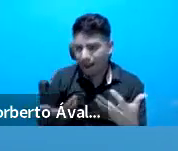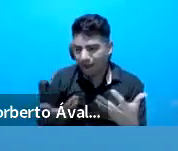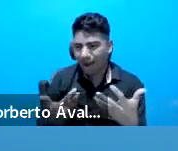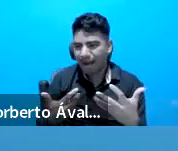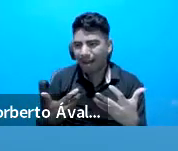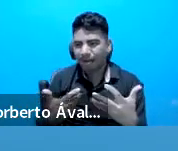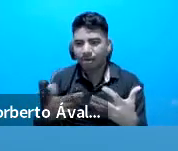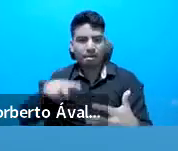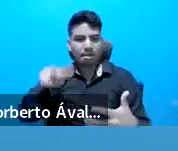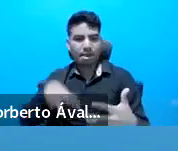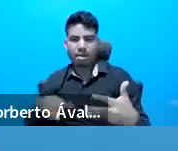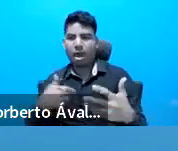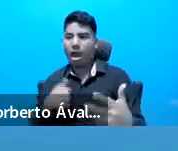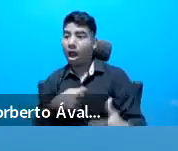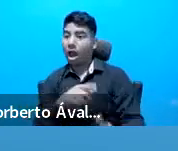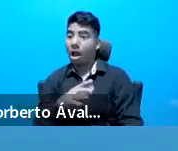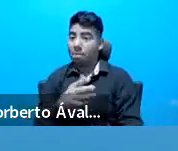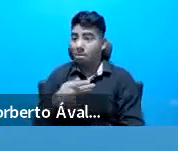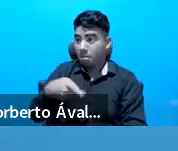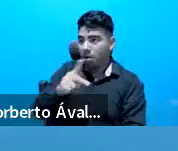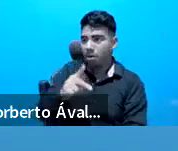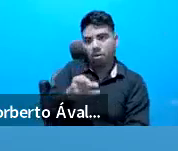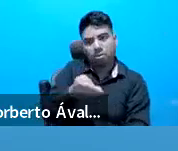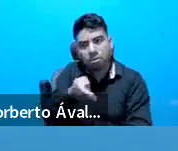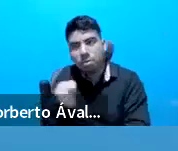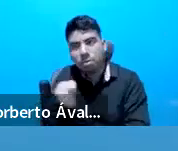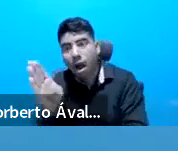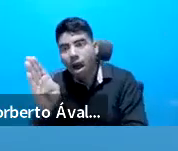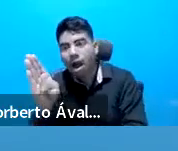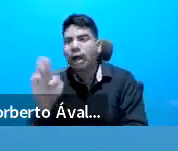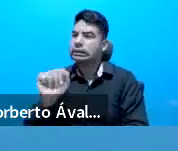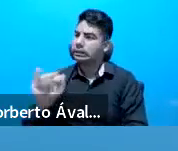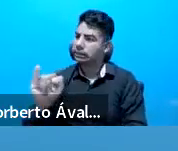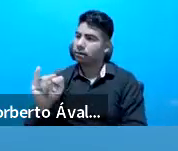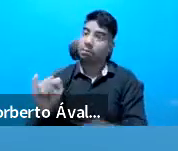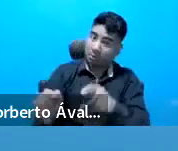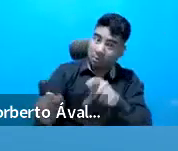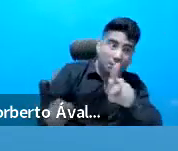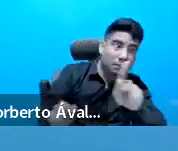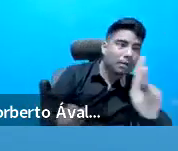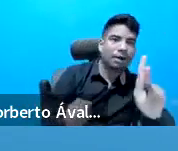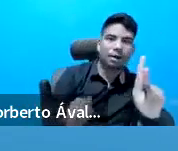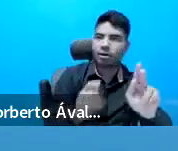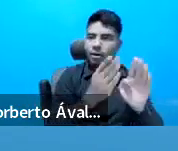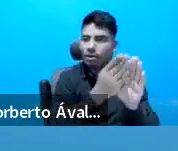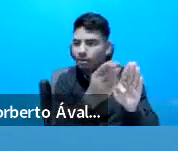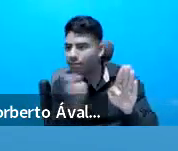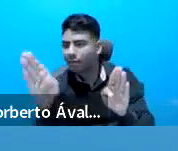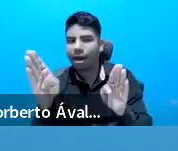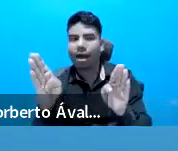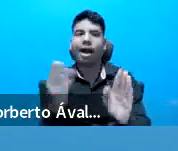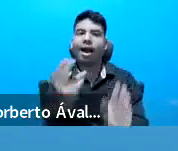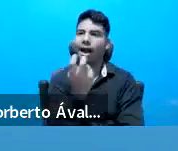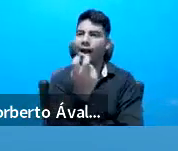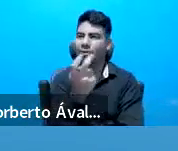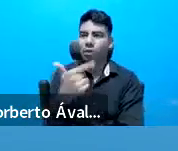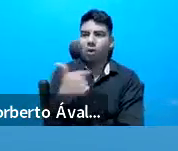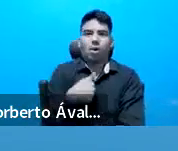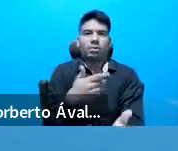se vivía un condicional en la lengua de señas con más ñas como Son las estructuras como Son las estructuras loa y caldo y la lengua de señas como es el